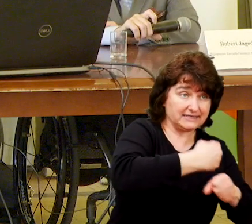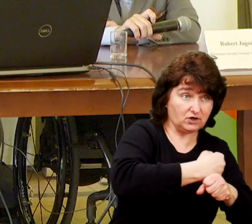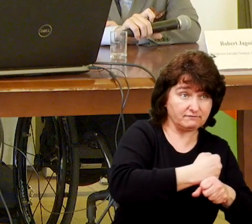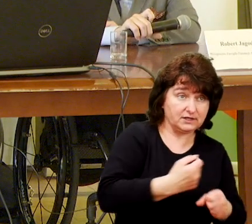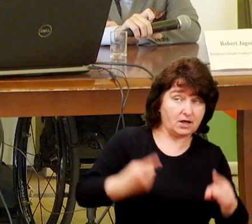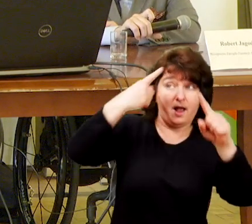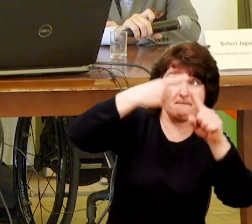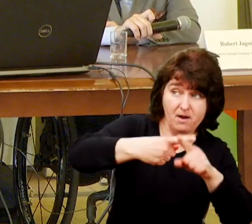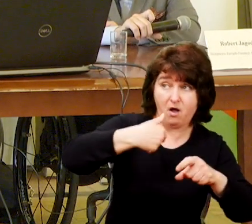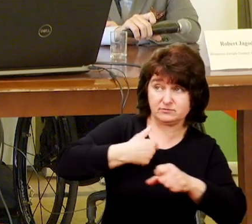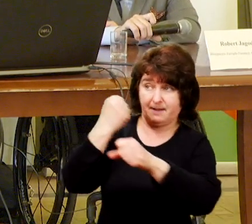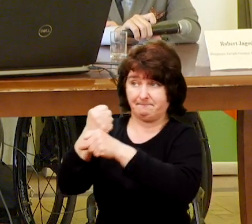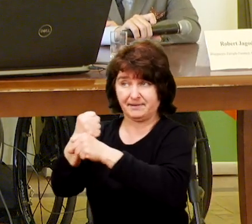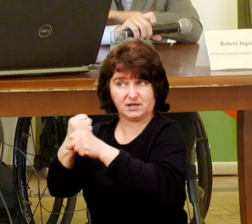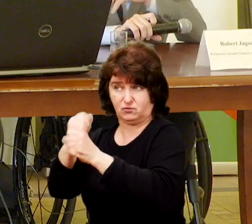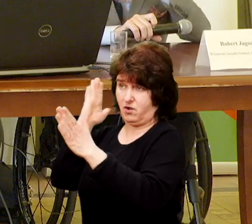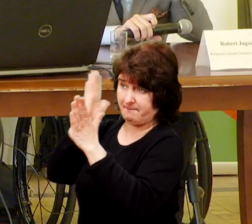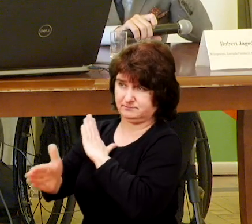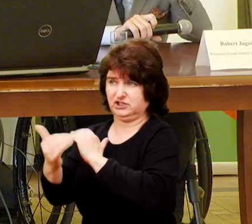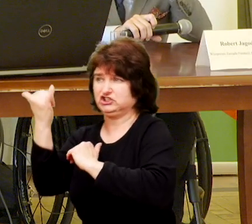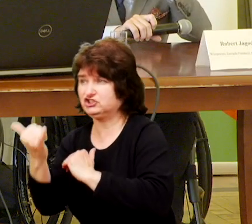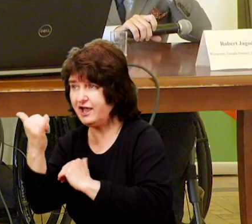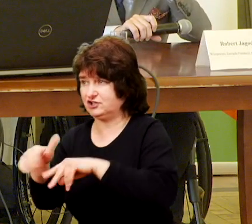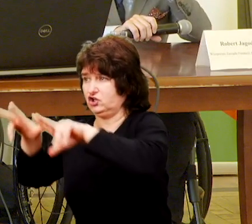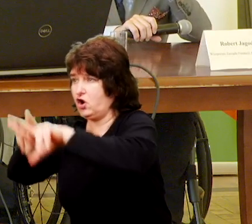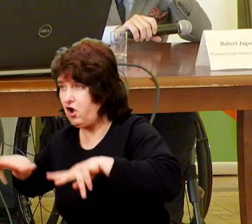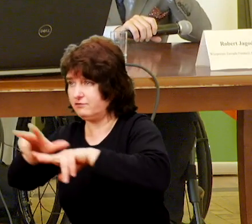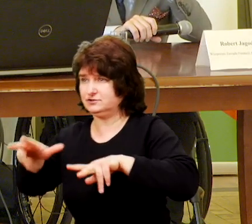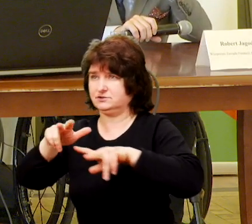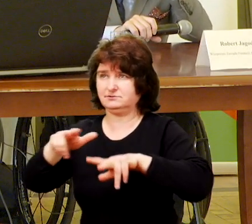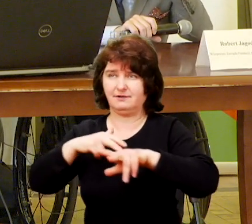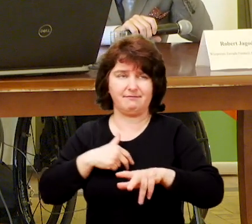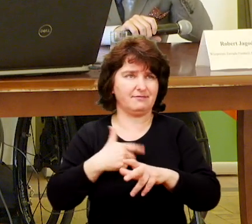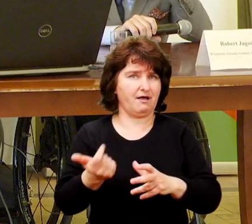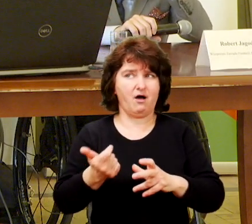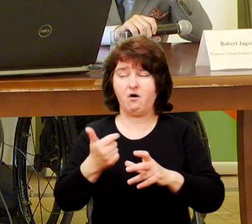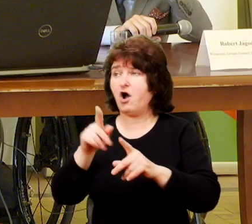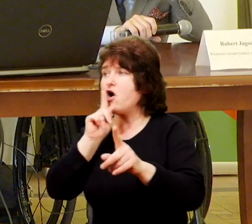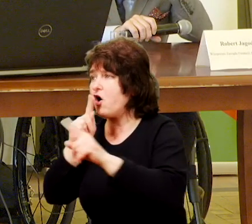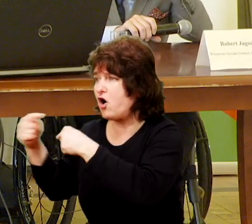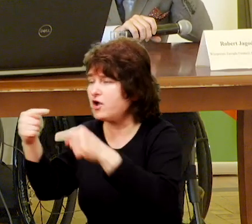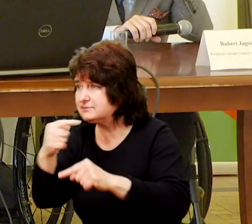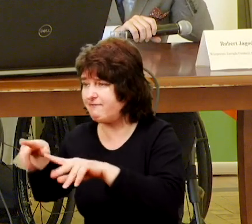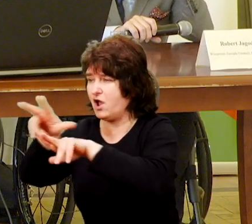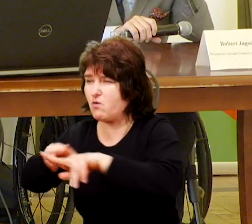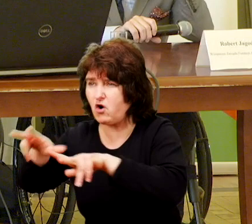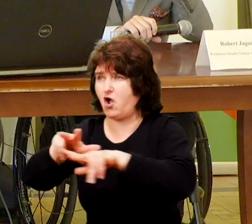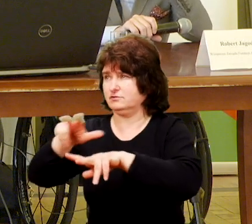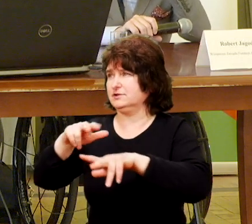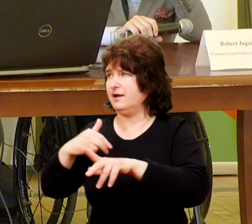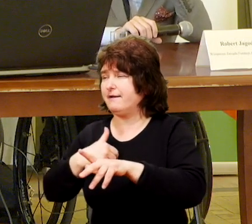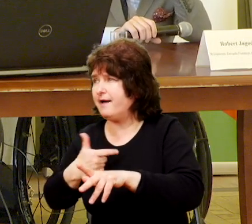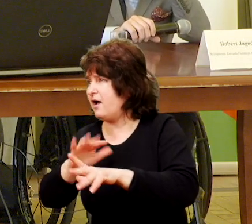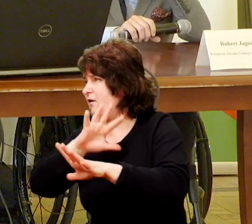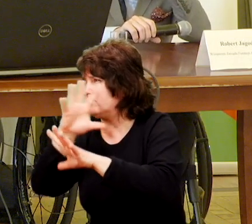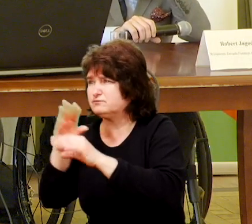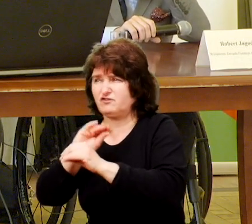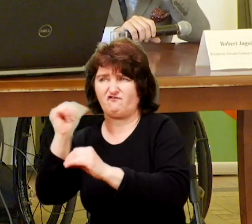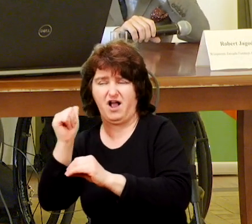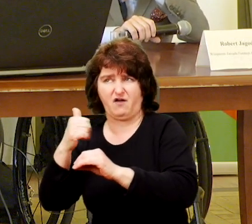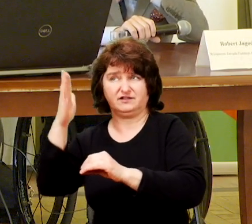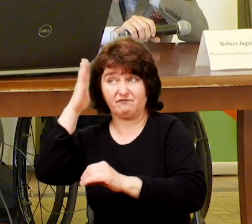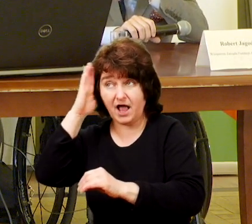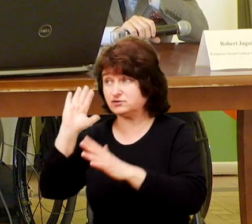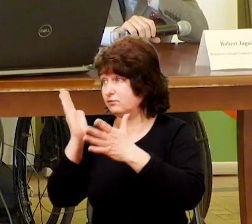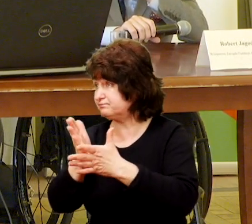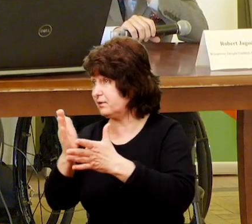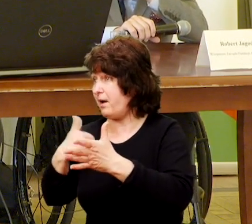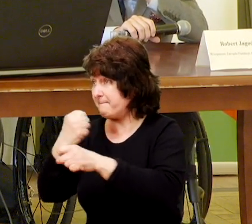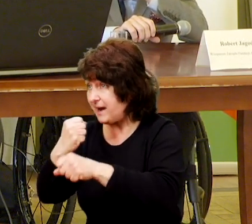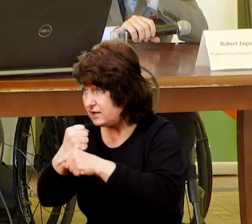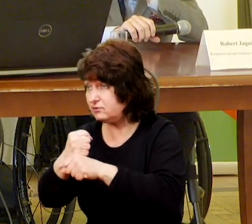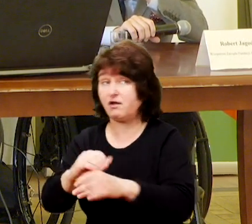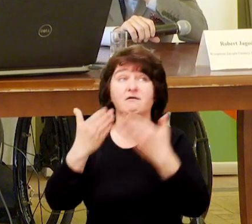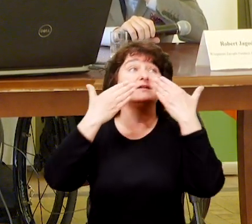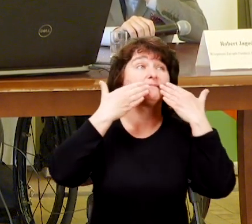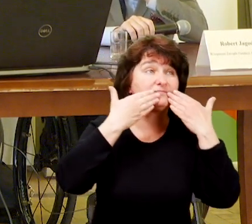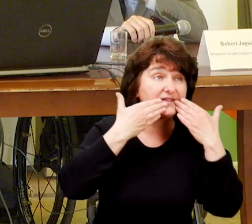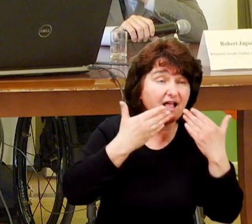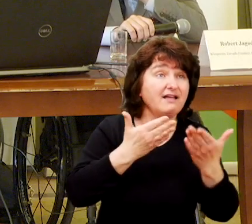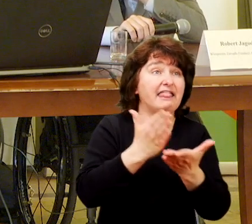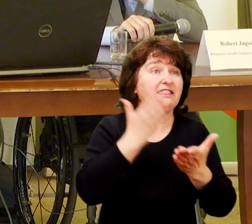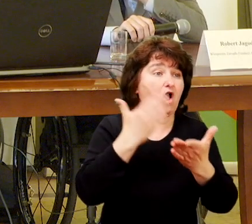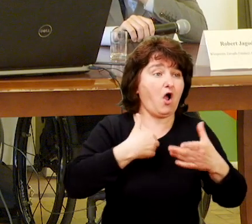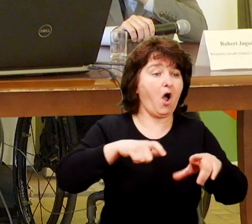To znaczy pracują bezpośrednio z dziećmi i z rodziną. W rozmowie z rodziną wiedzą co tej rodzinie jest potrzebne i niczego zza biurka nie wymyślamy.